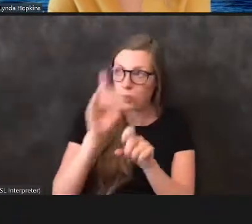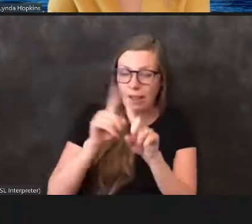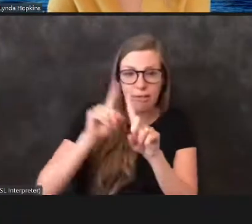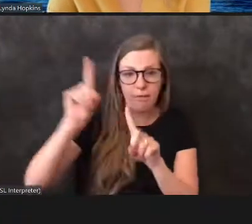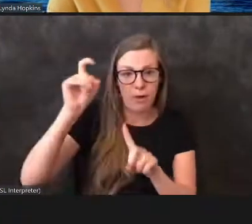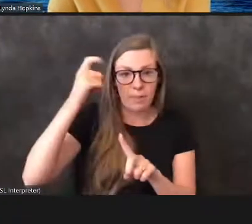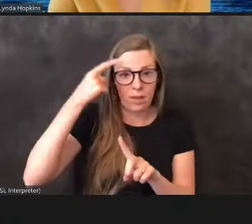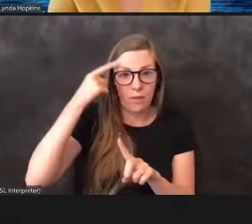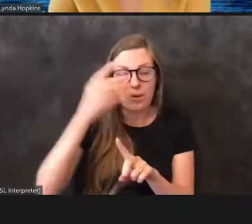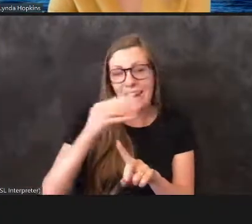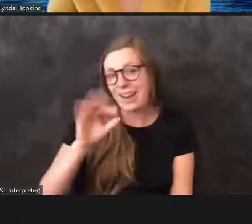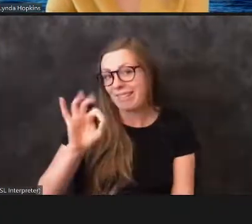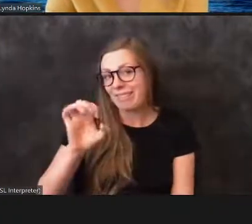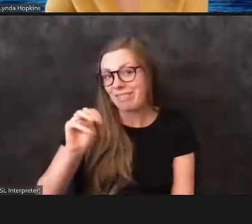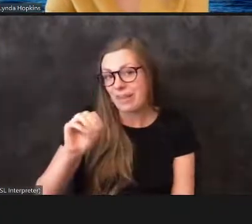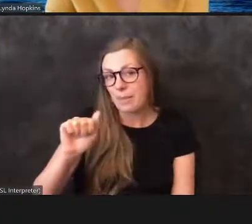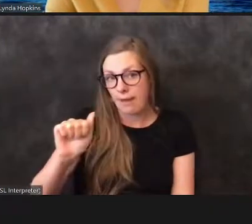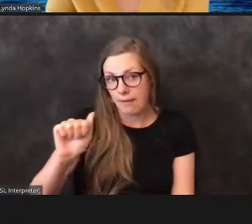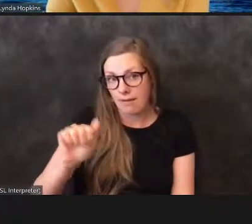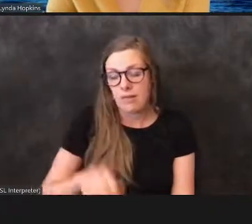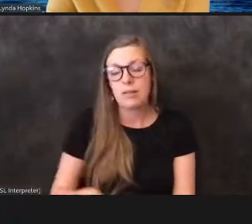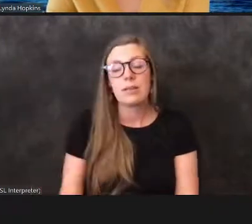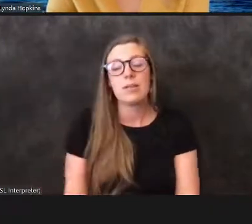locación del gobierno federal con los sitios de FIMA.